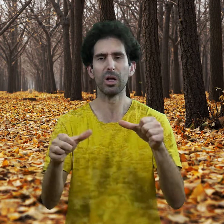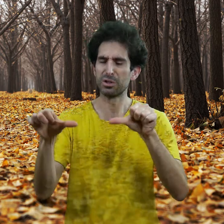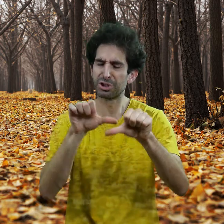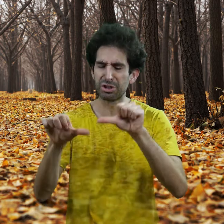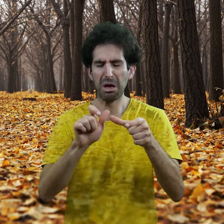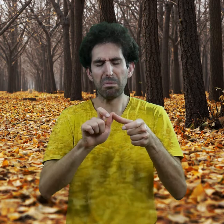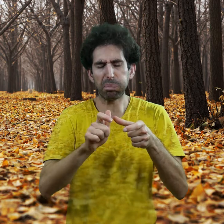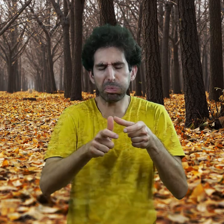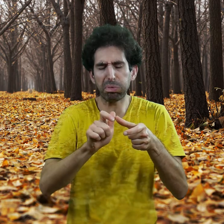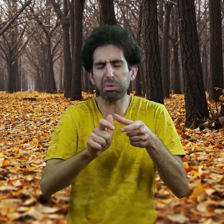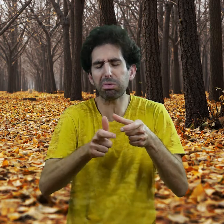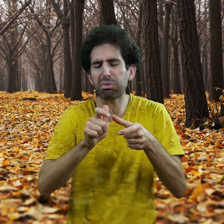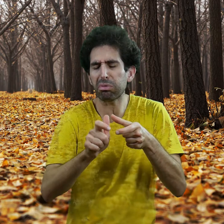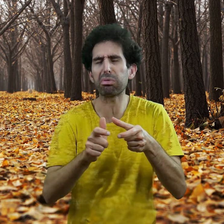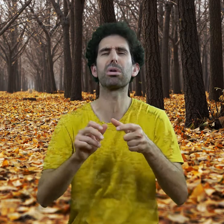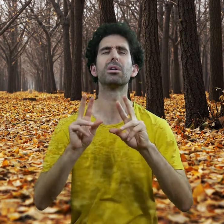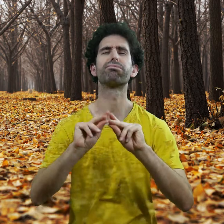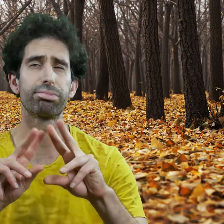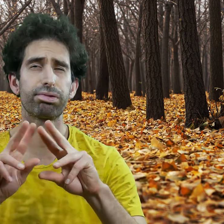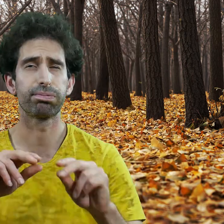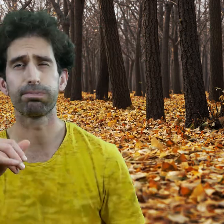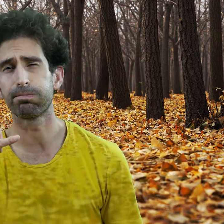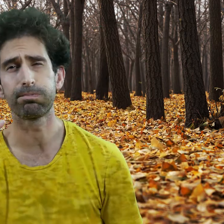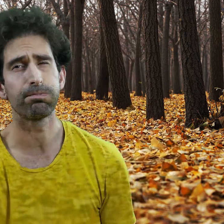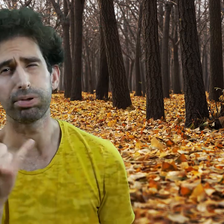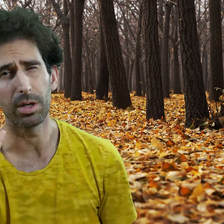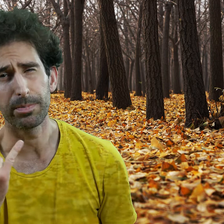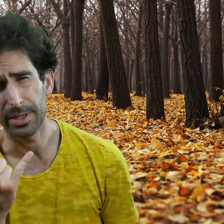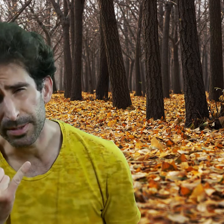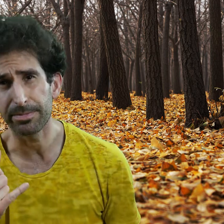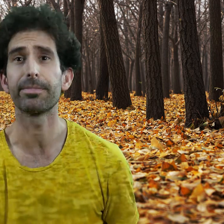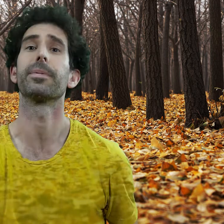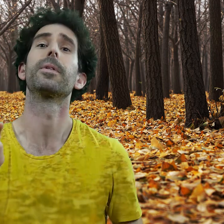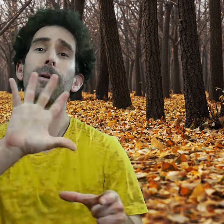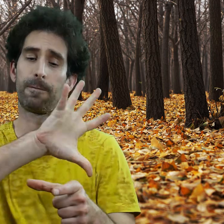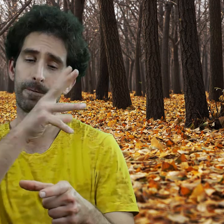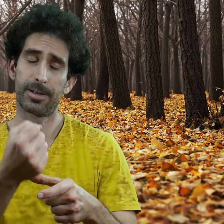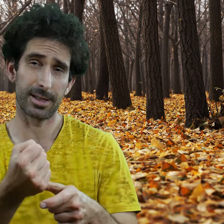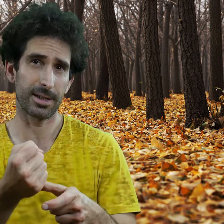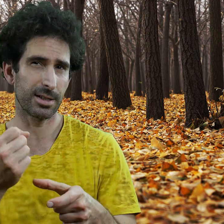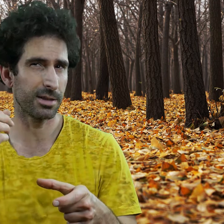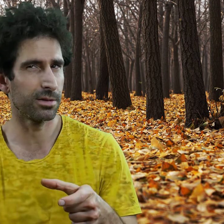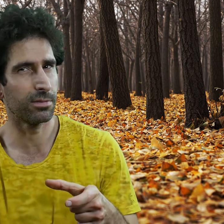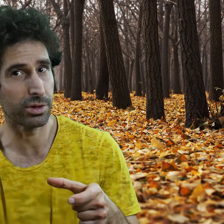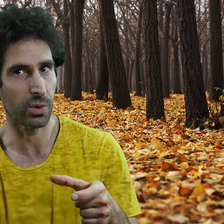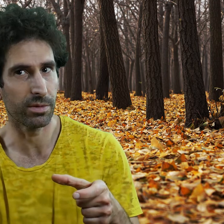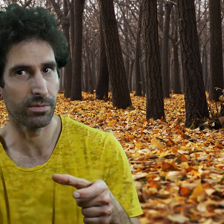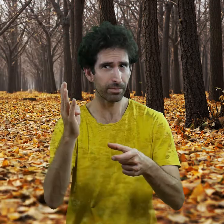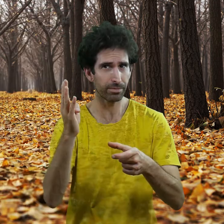Ce n'est pas la peine de t'expliquer les réactions chimiques . Mais la photosynthèse a besoin